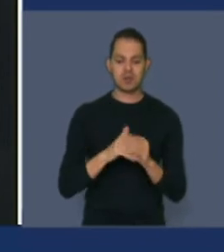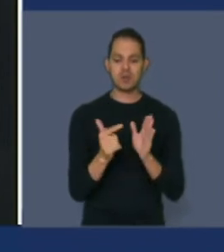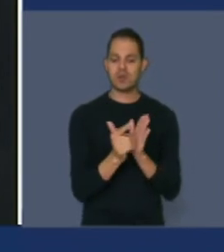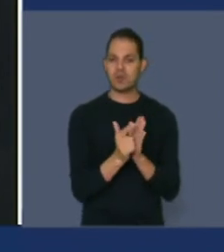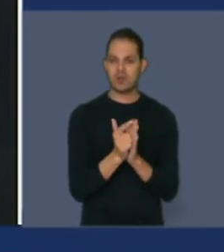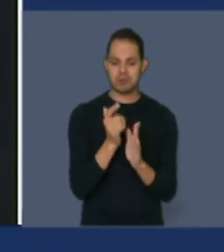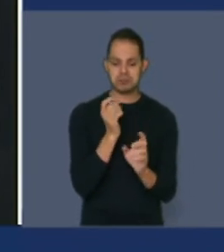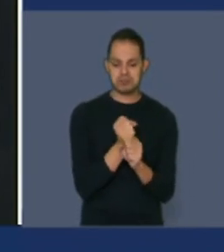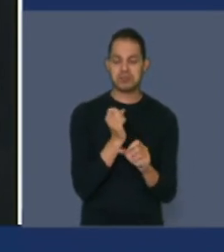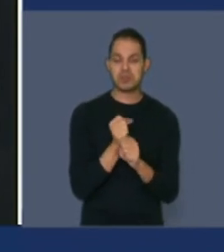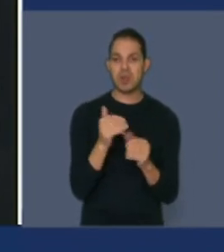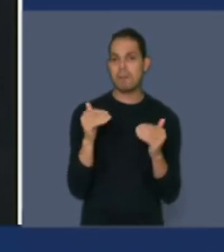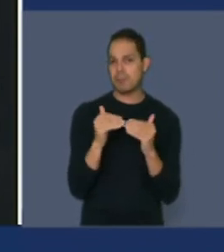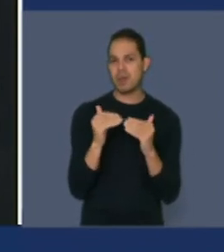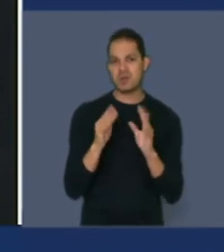AUDITÁVEL. EU COMPREENDO QUE QUANTO MAIS TRANSPARÊNCIA